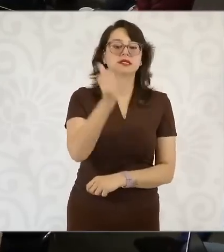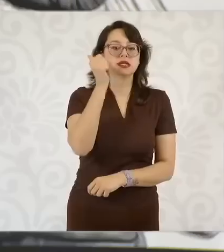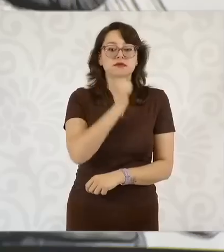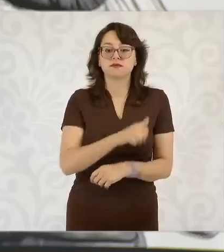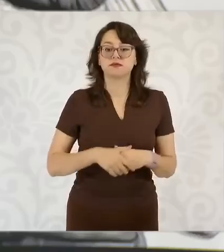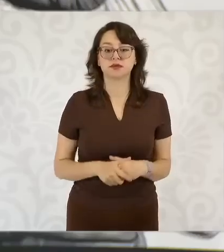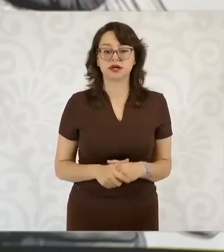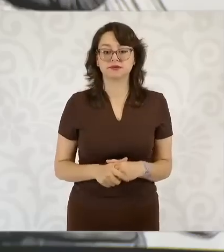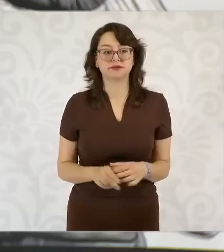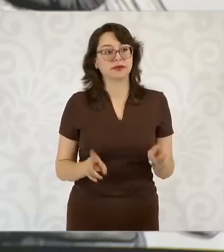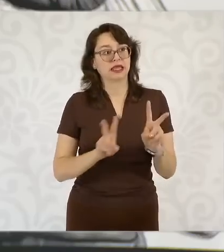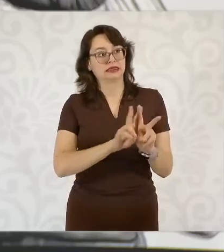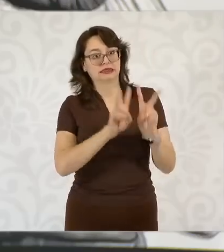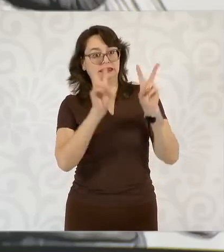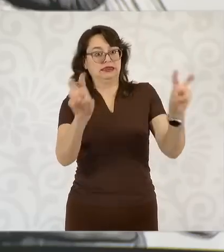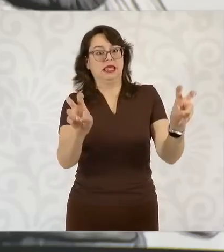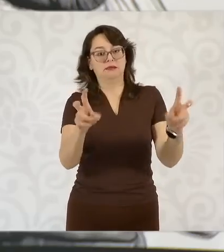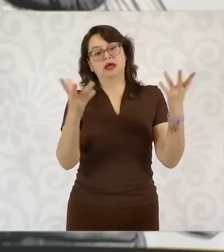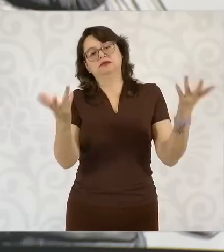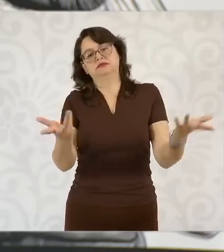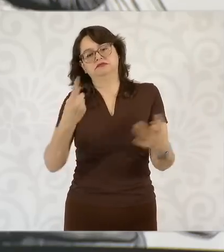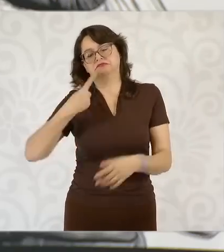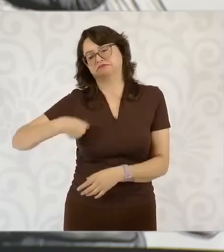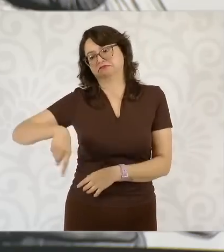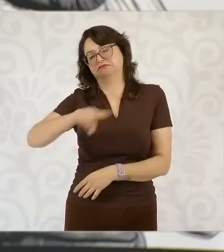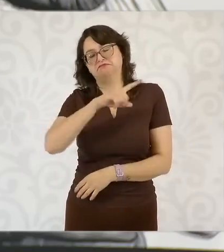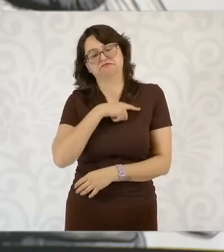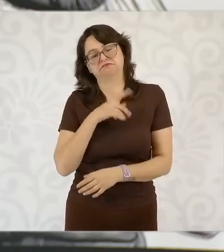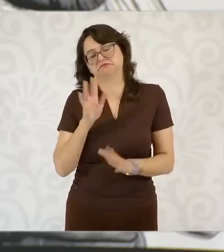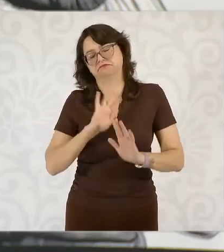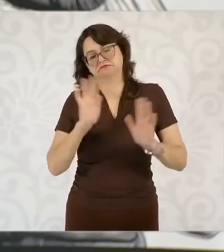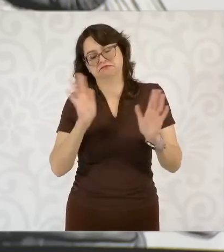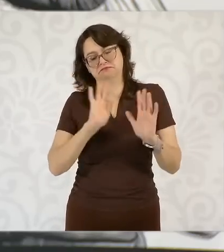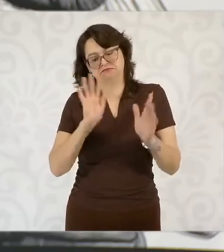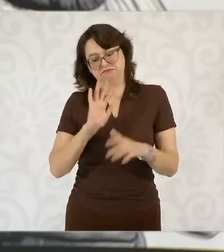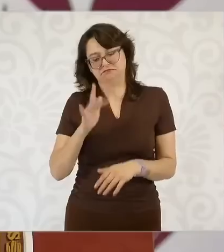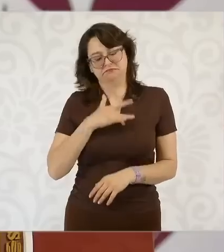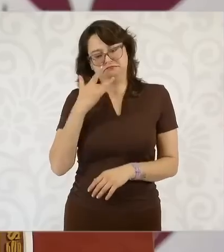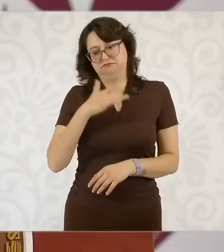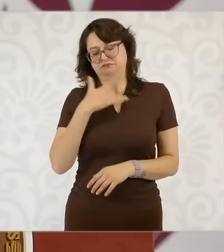nosotros tenemos que buscar la coordinación además por la protección también en los